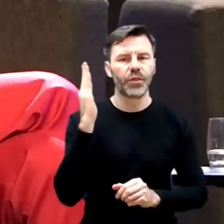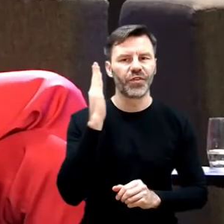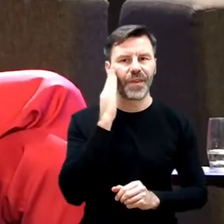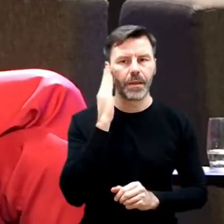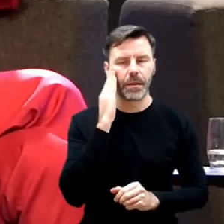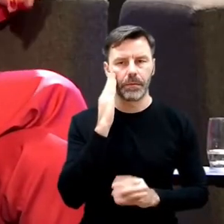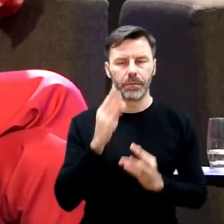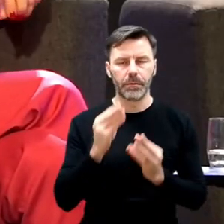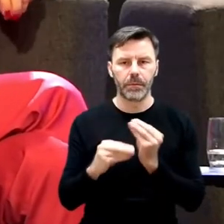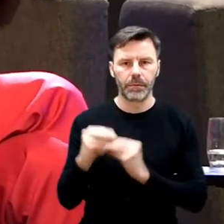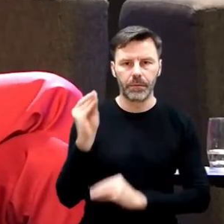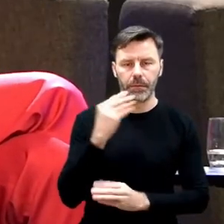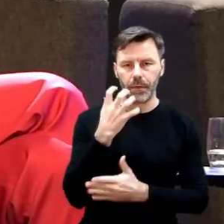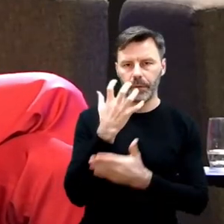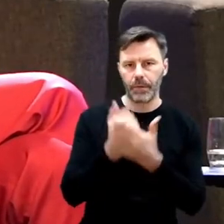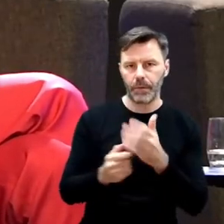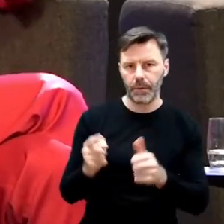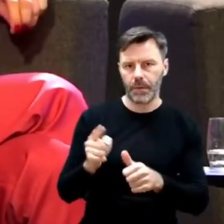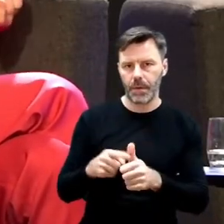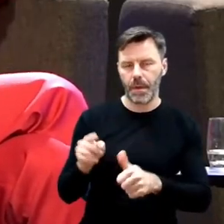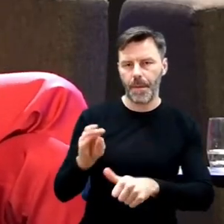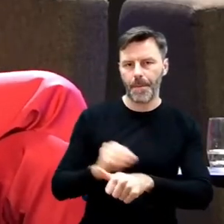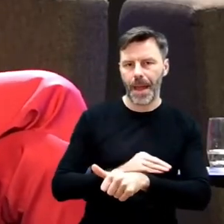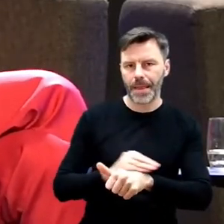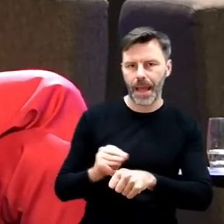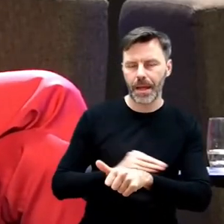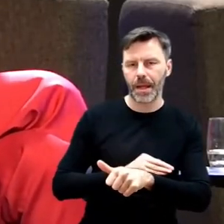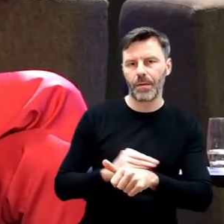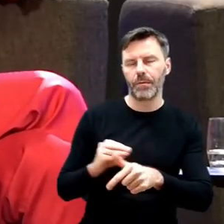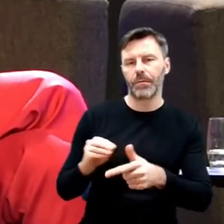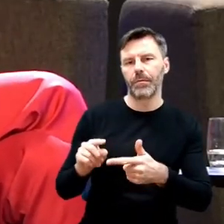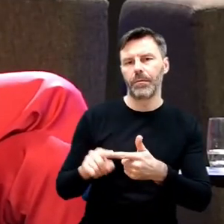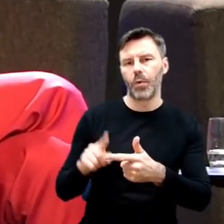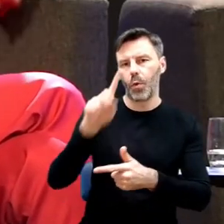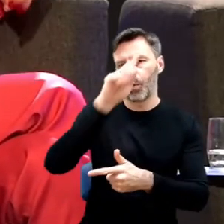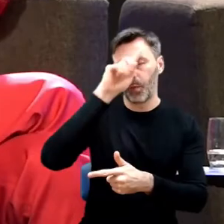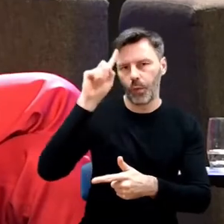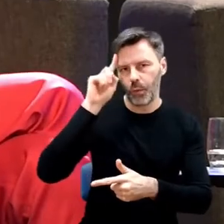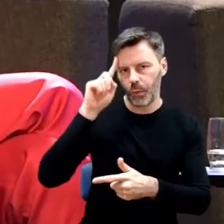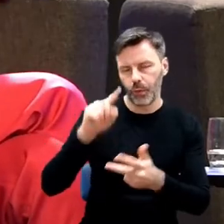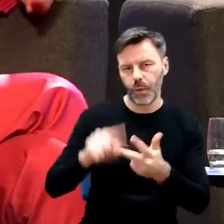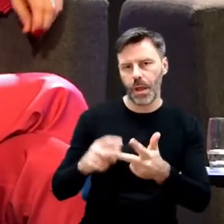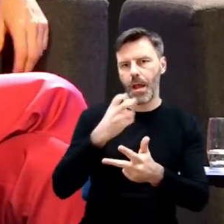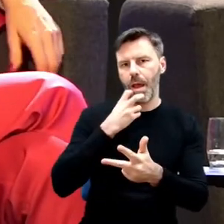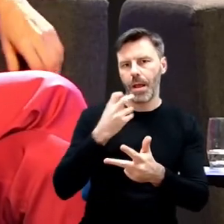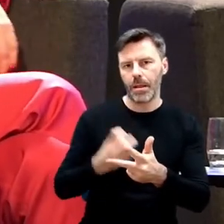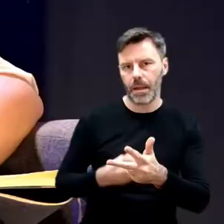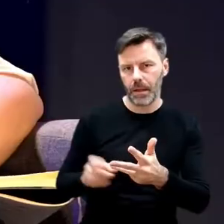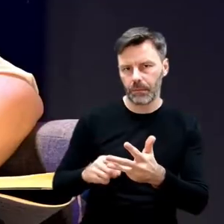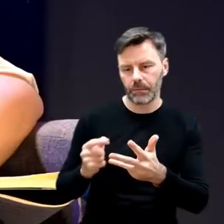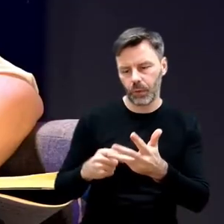zasobu materialnego, materiałowego, ludzkiego, energetycznegi itd. To jest niezwykle istotne.